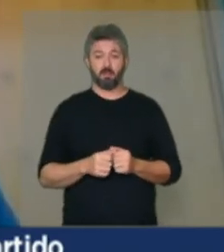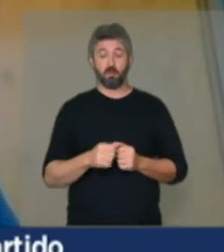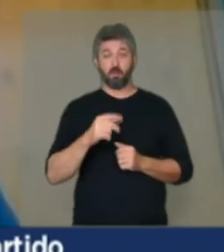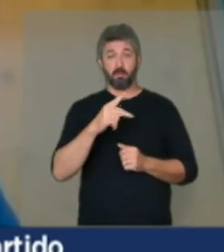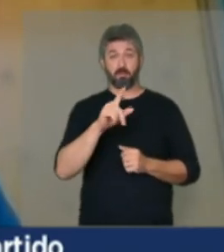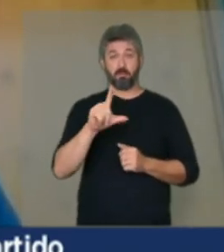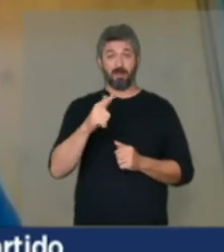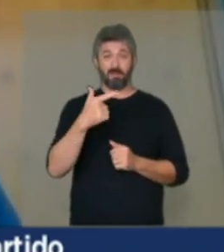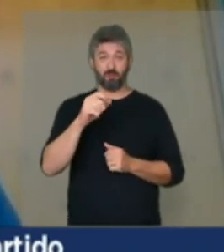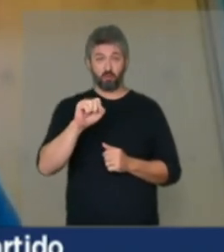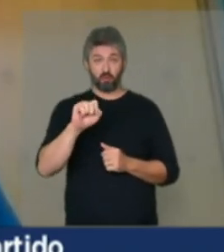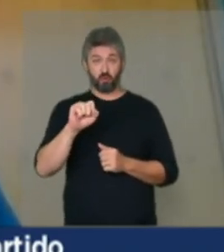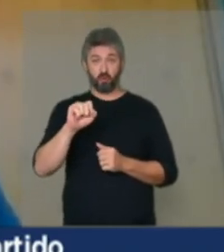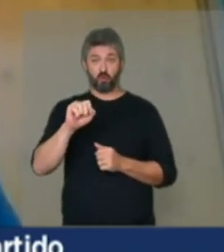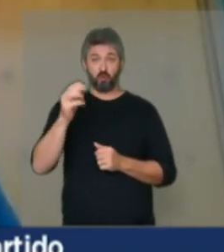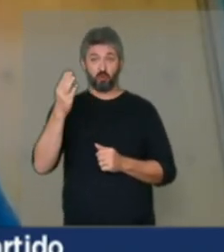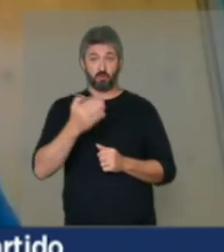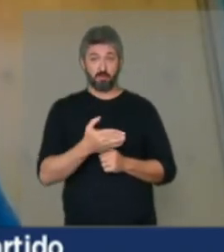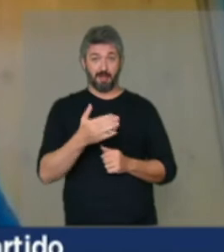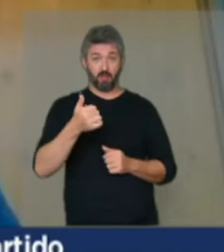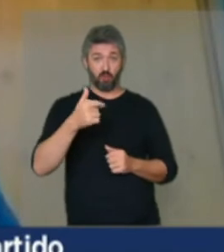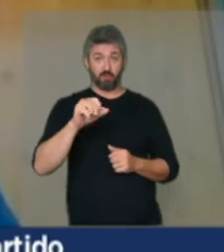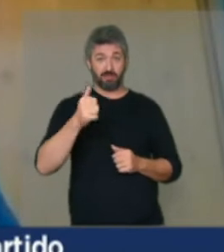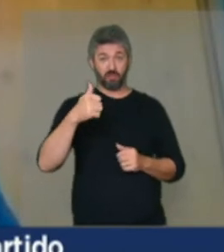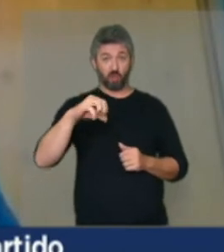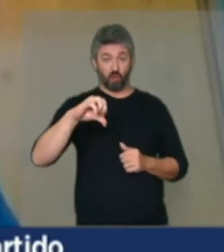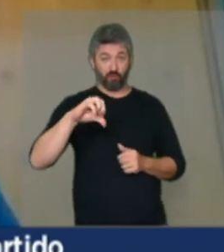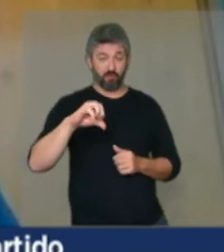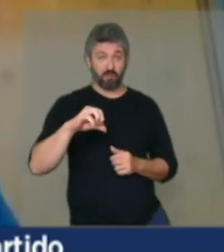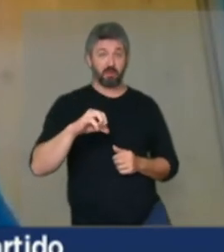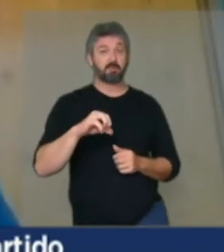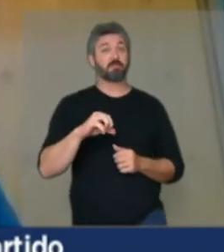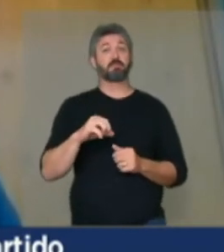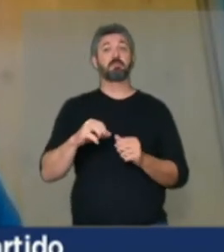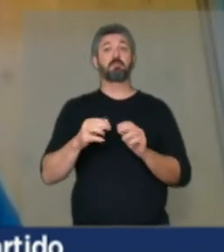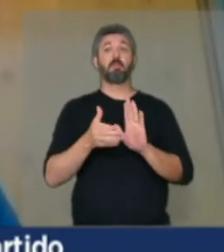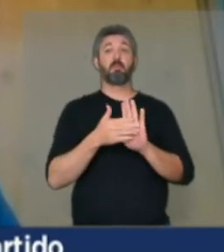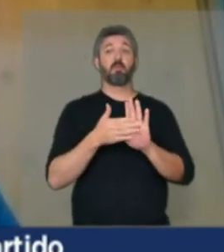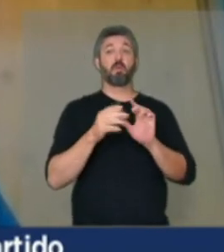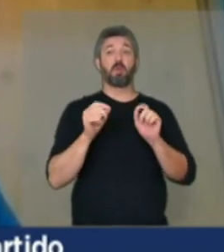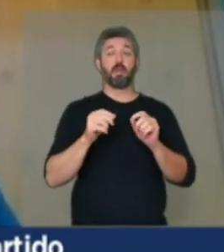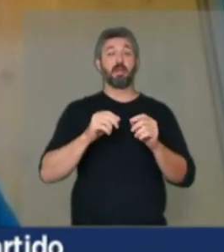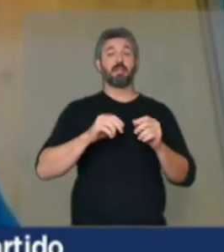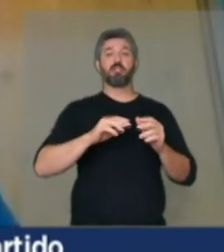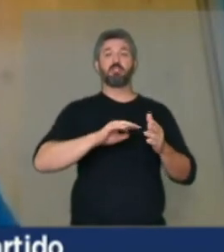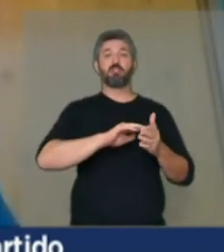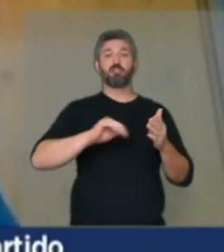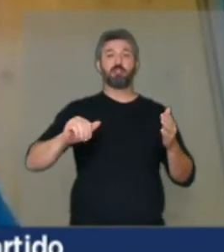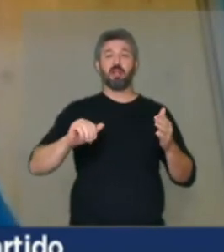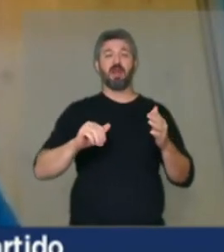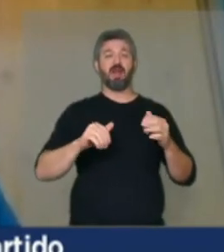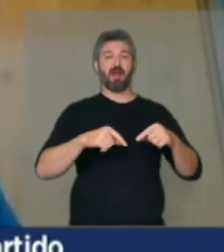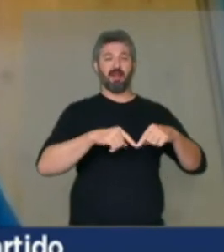DESTACAR AQUI QUE O PL 28 DE 2019, ELE VEM COM UMA PROPOSIÇÃO DE EXCLUIR PARTE DA TERRA INDÍGENA SÃO MARCOS, QUE É JÁ CONSOLIDADO